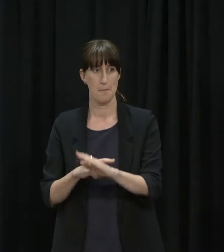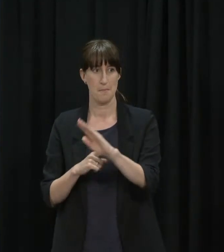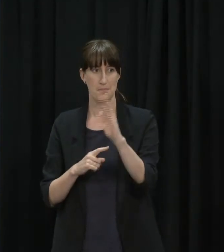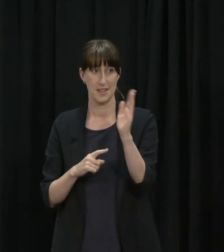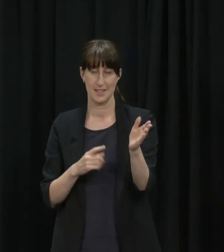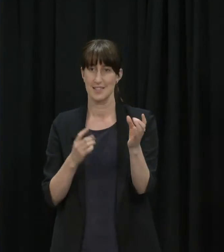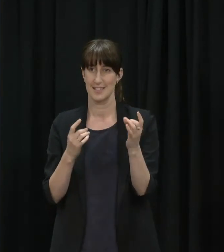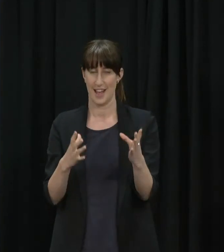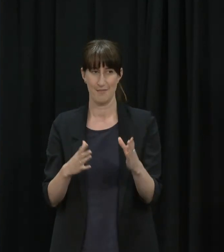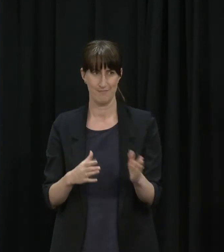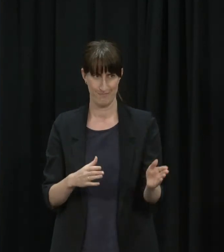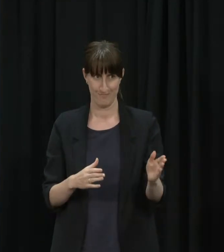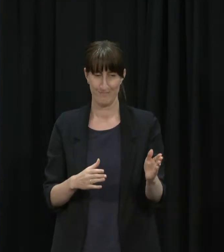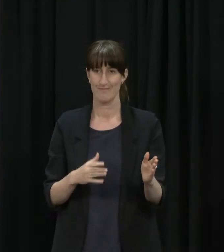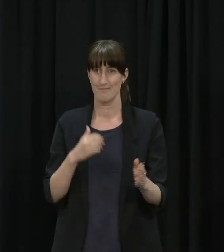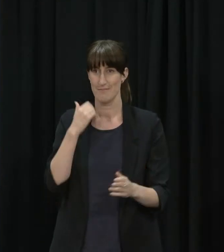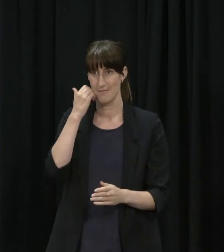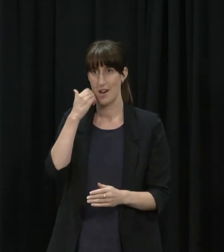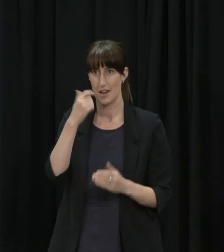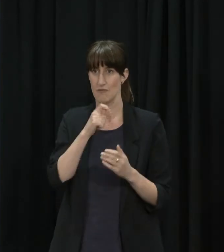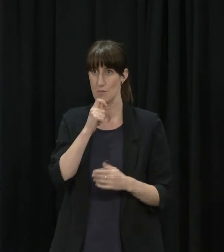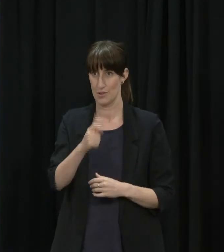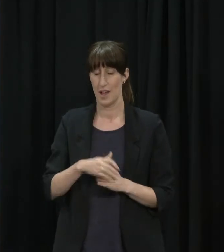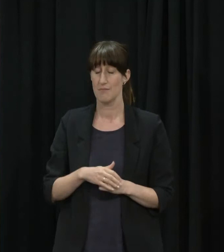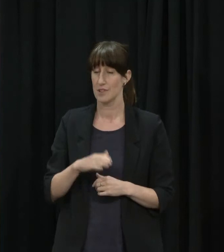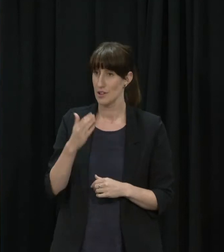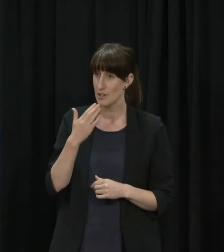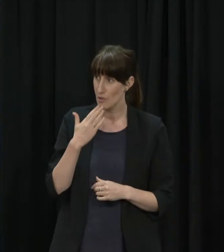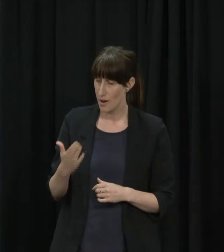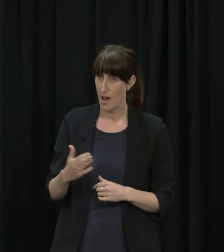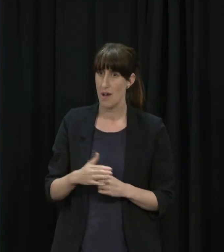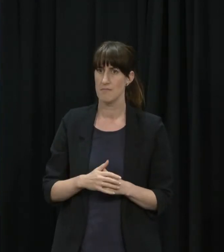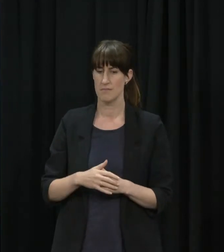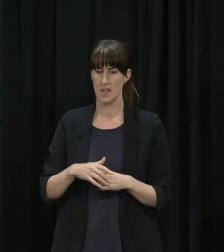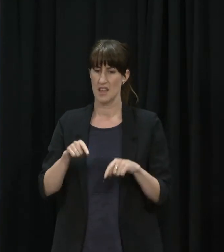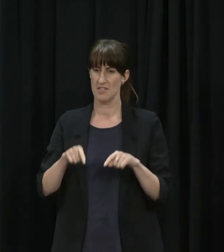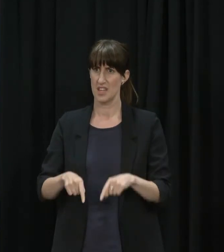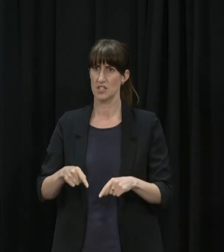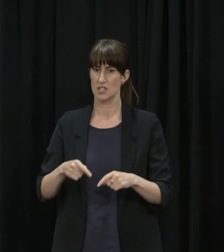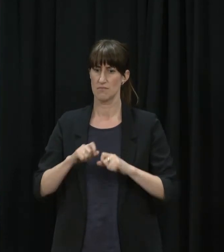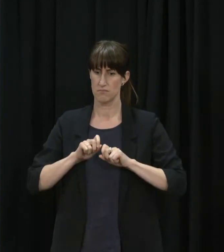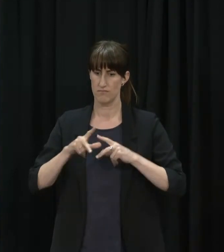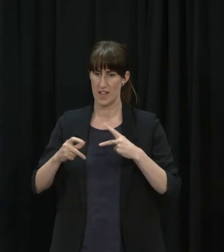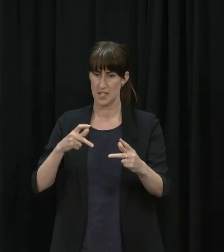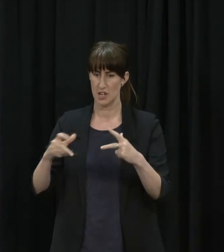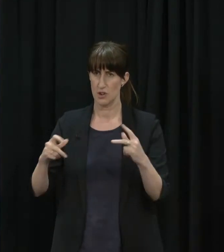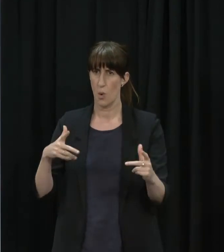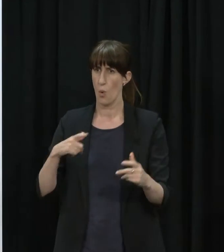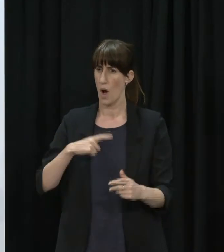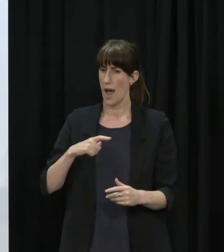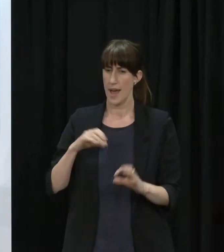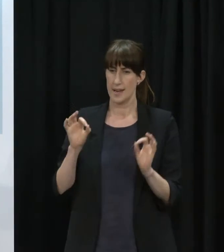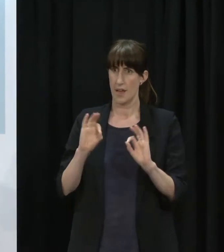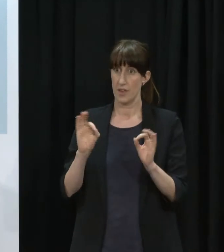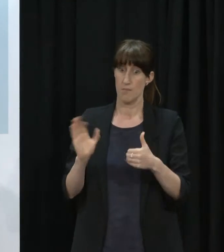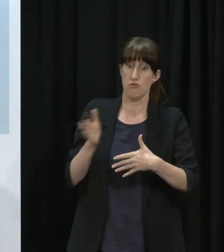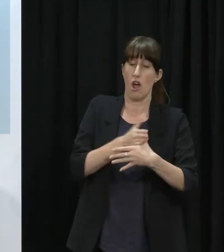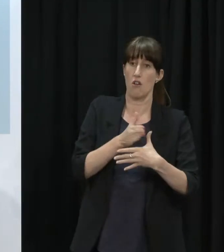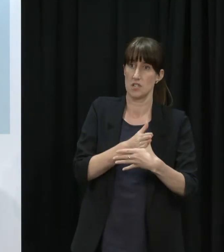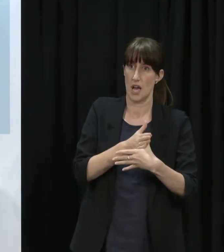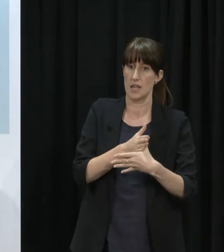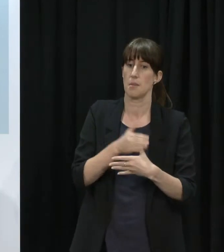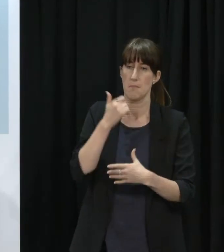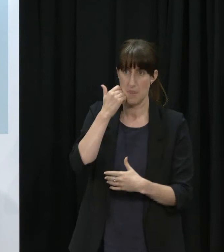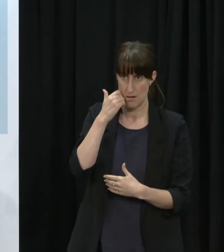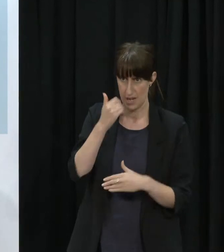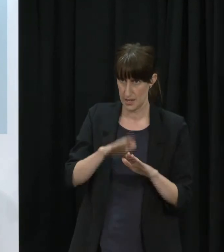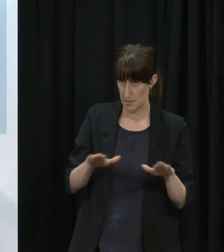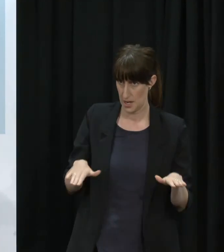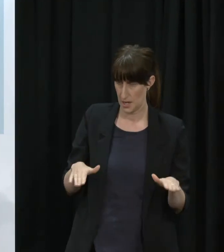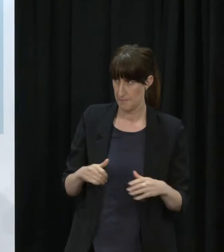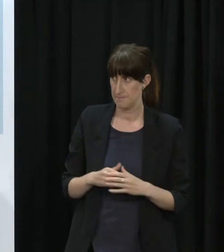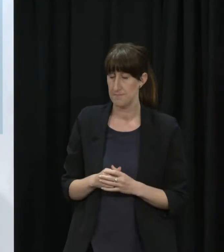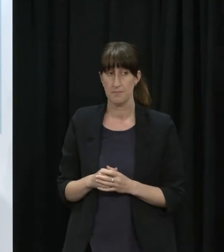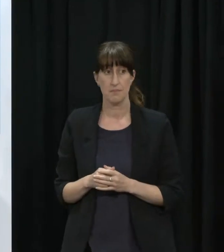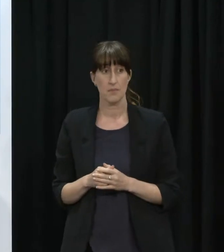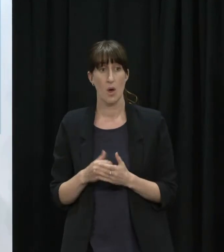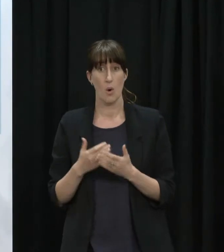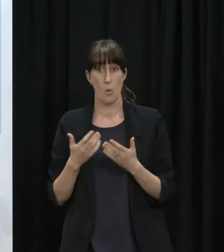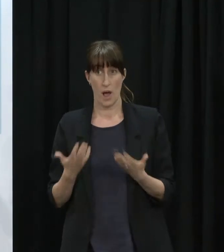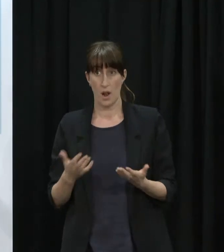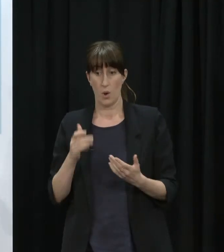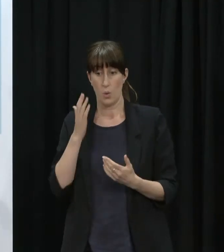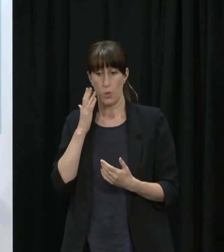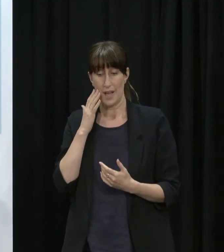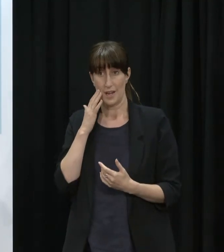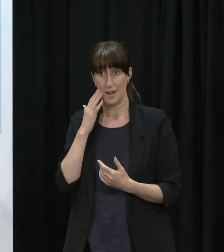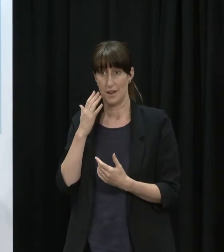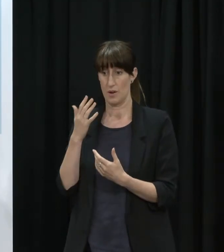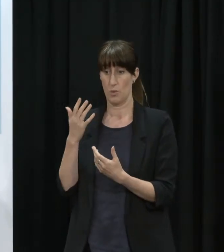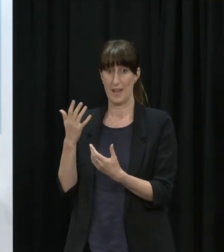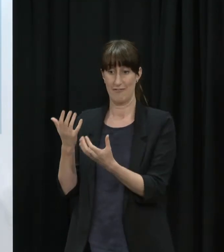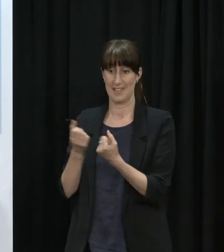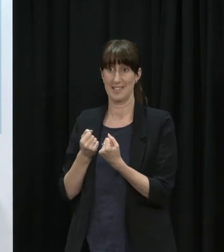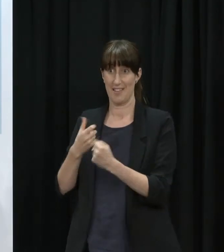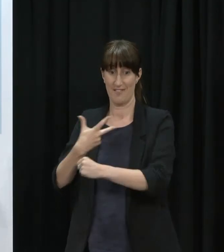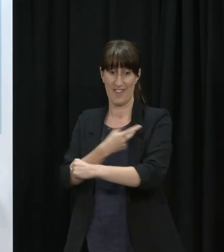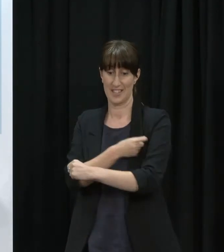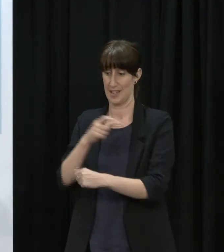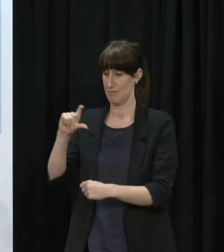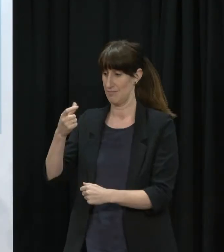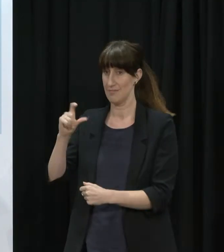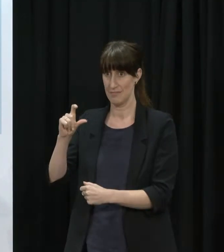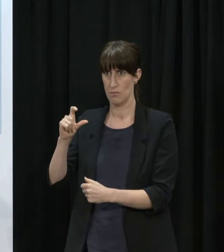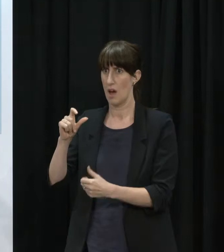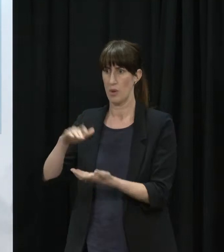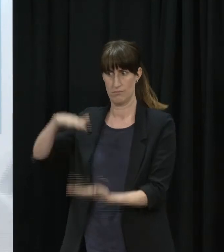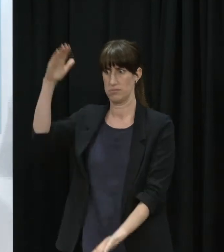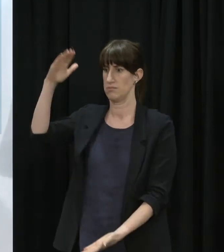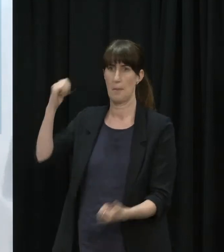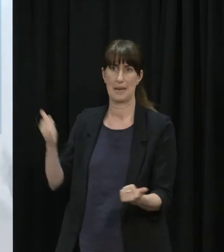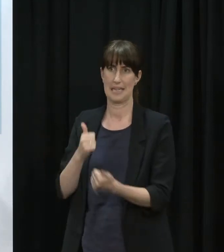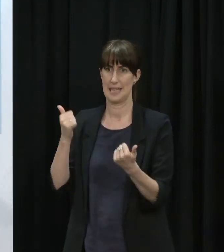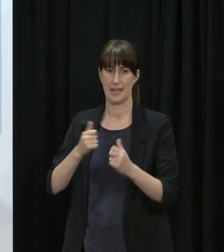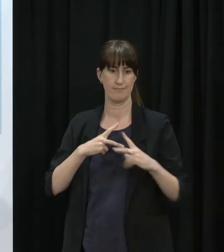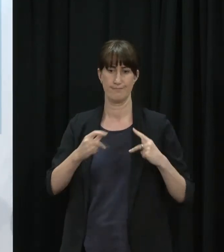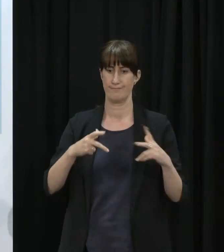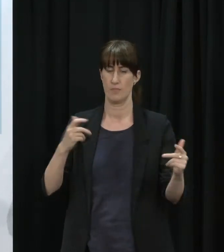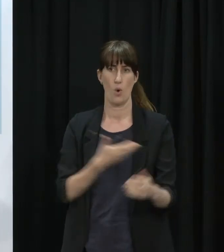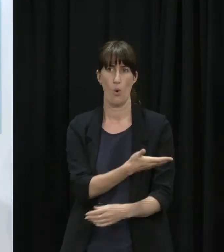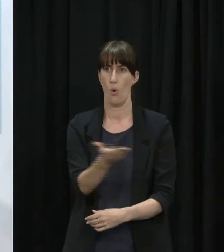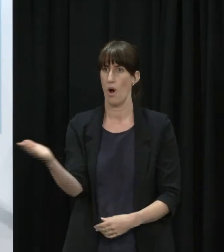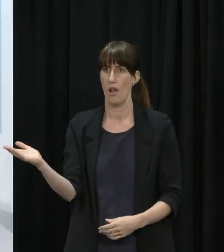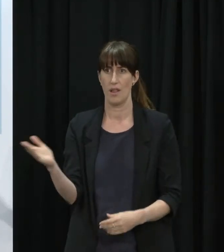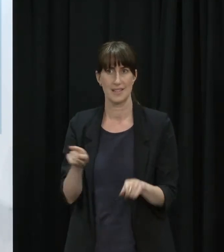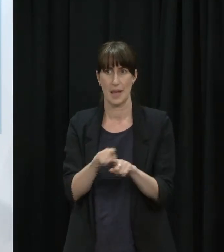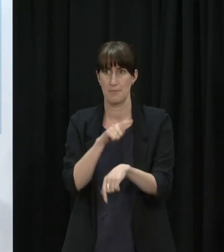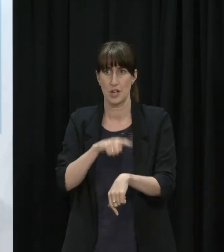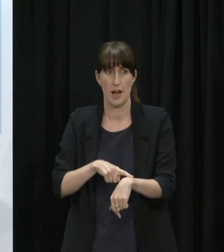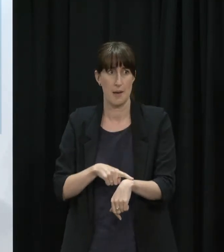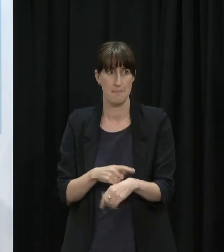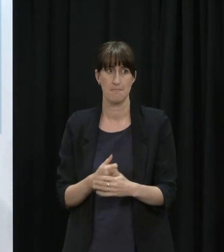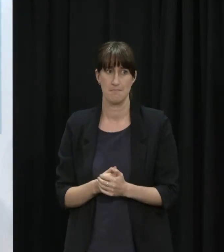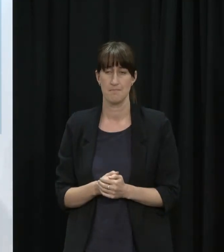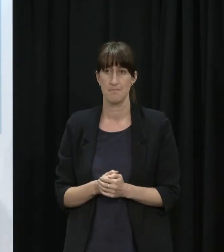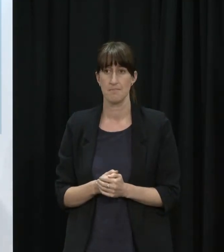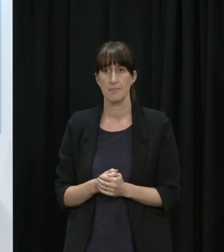e te Minita.